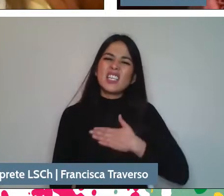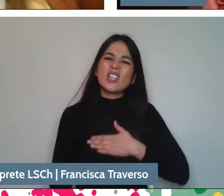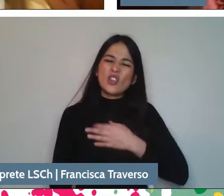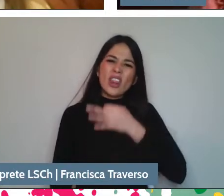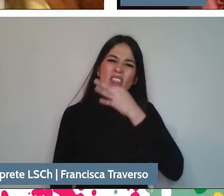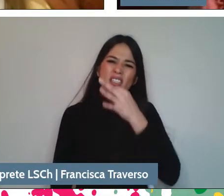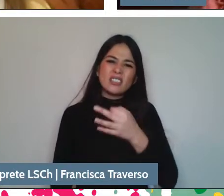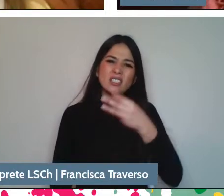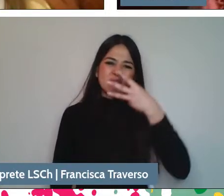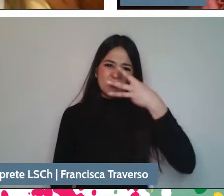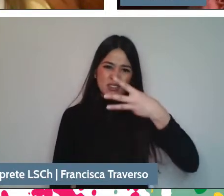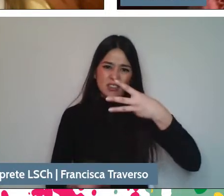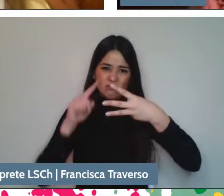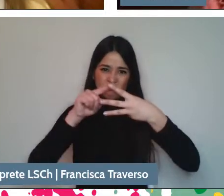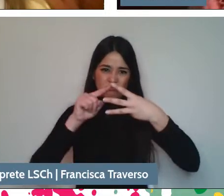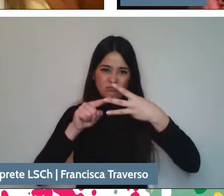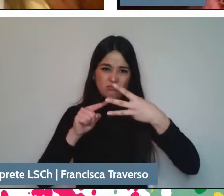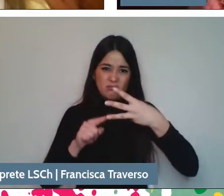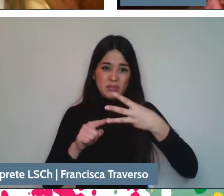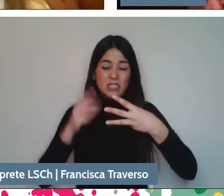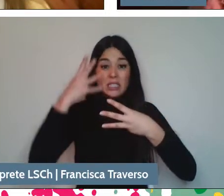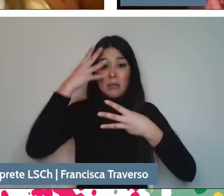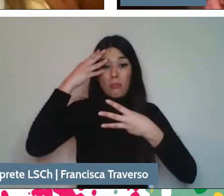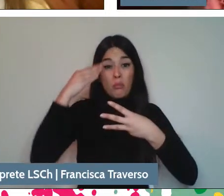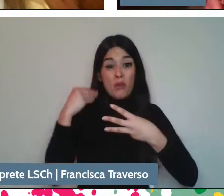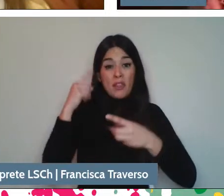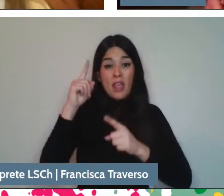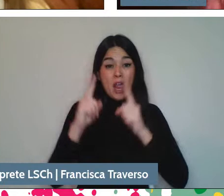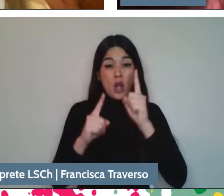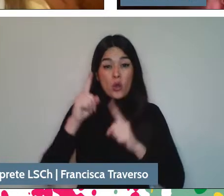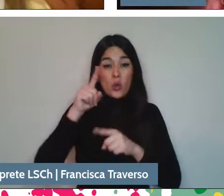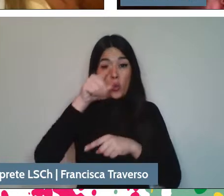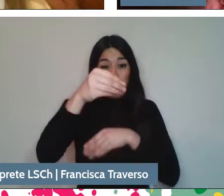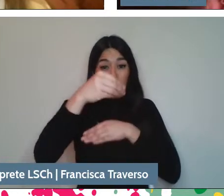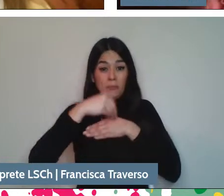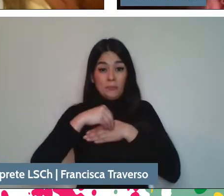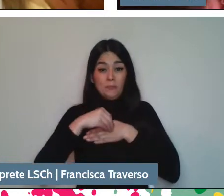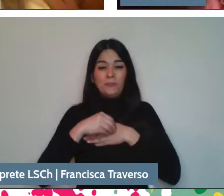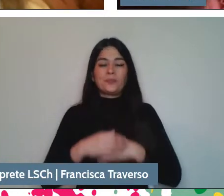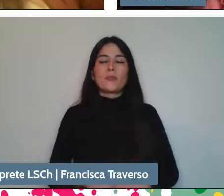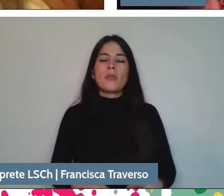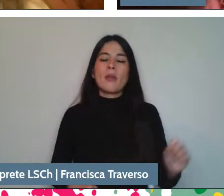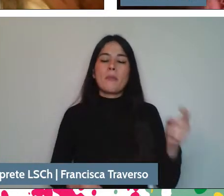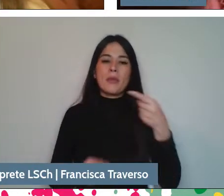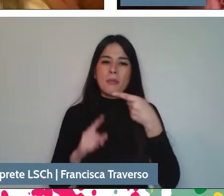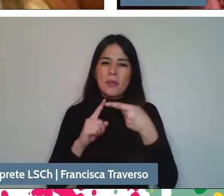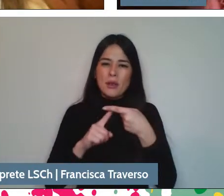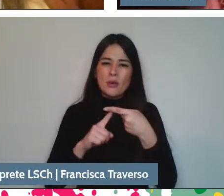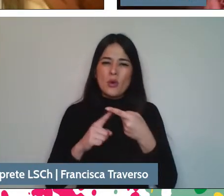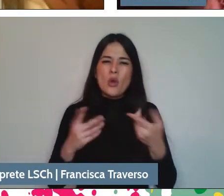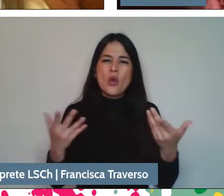Y si se me olvida alguna, tú recuérdamelo. Entonces, la primera es como la niña se hace emancipatoria